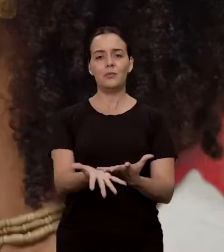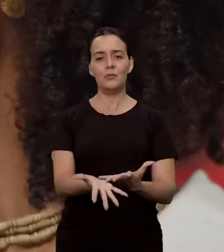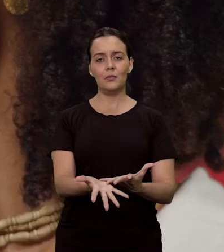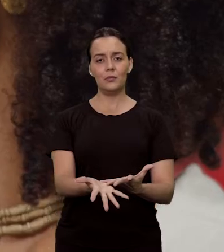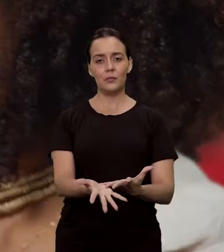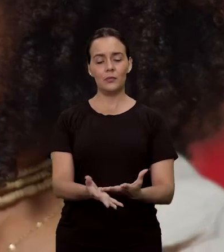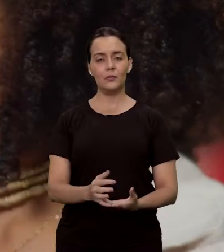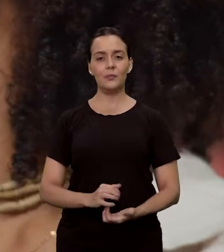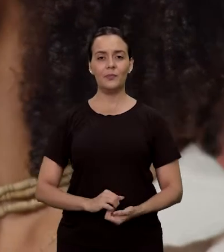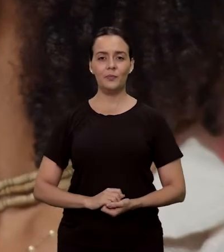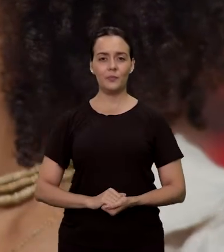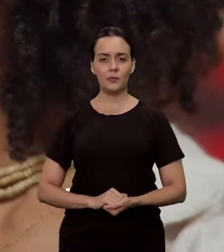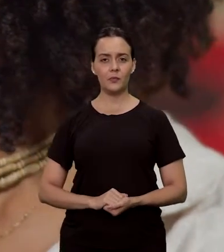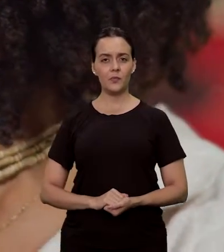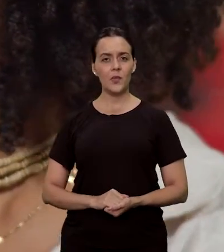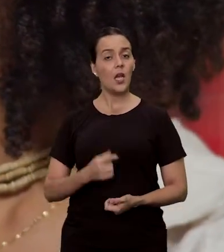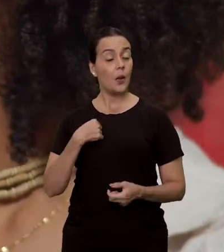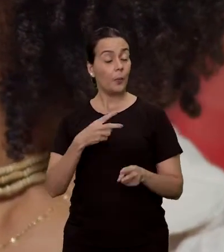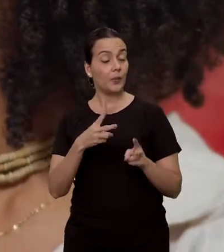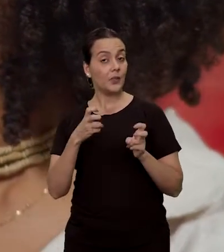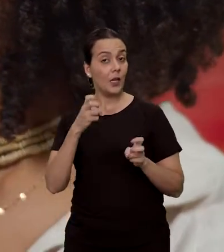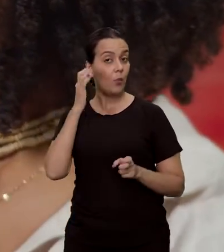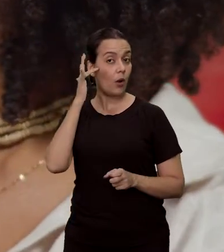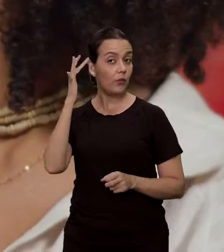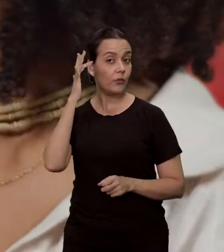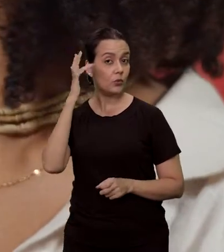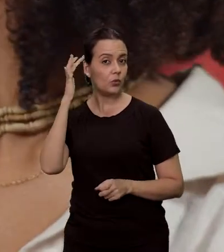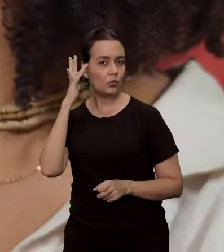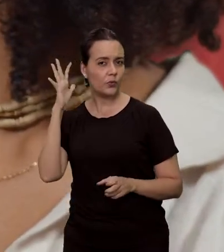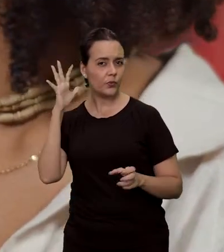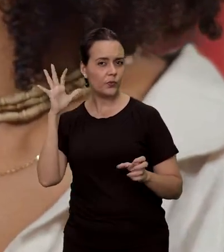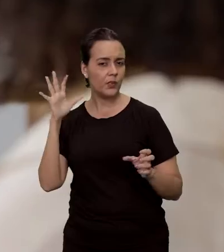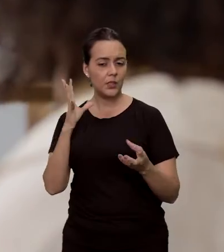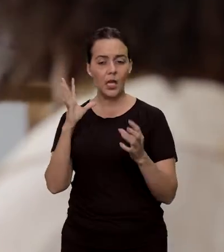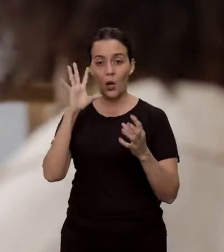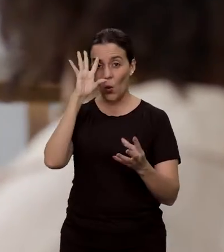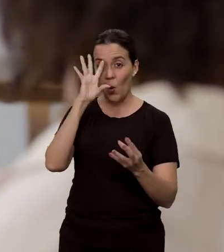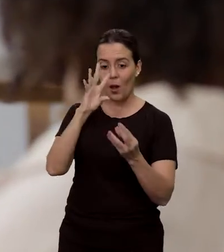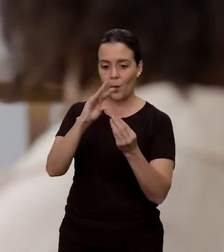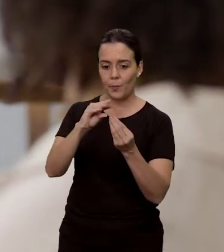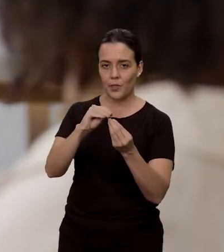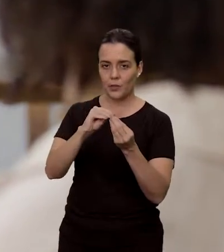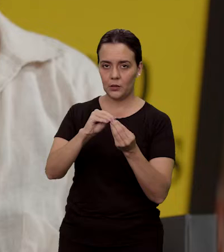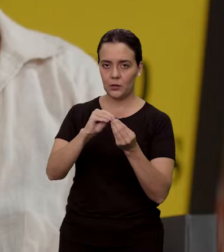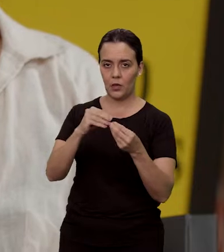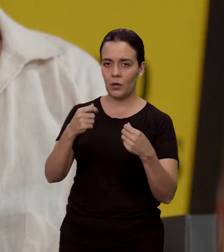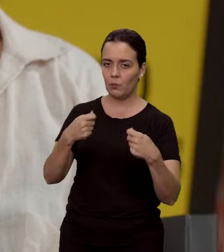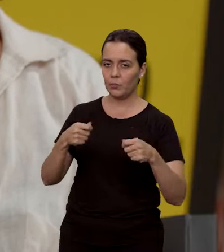[Mônica] Eu vejo a filosofia muito atrelada a essa compreensão. Se a gente pensar nos sistemas